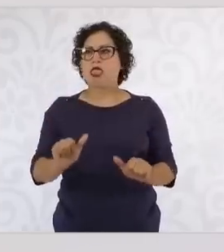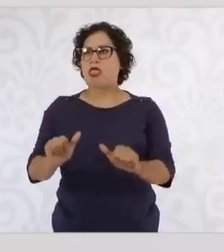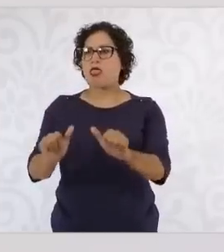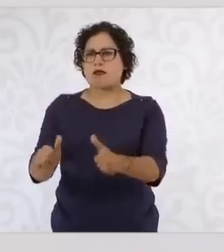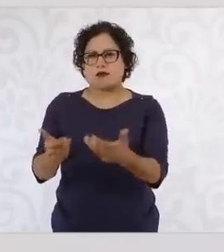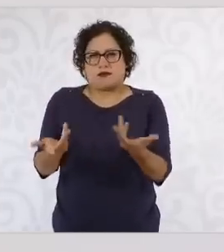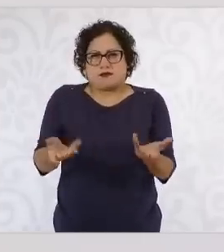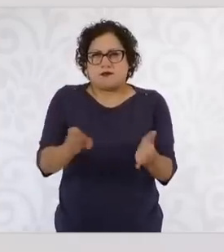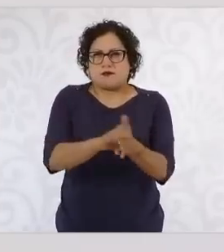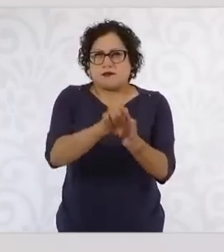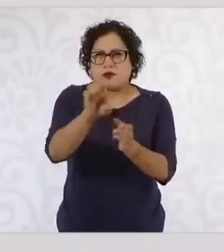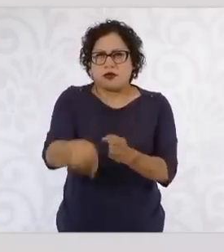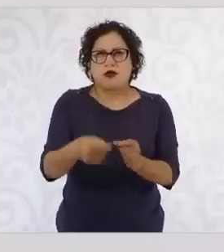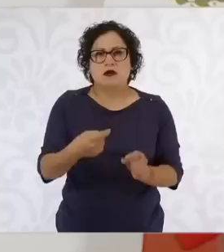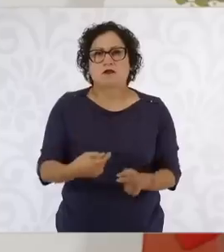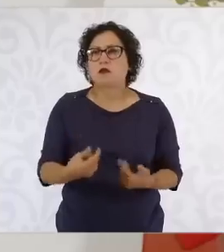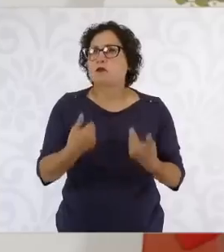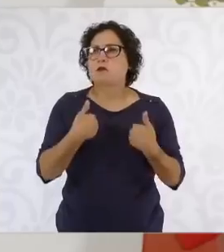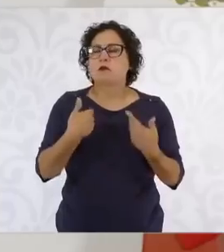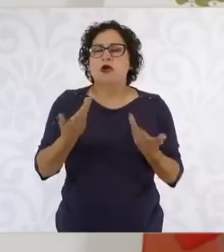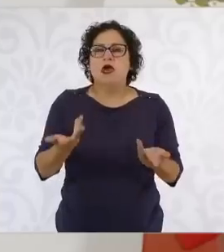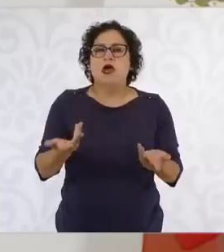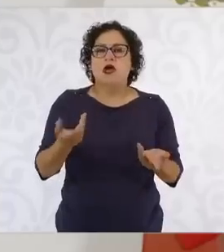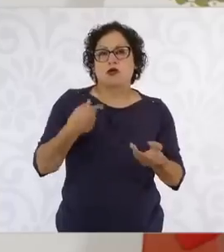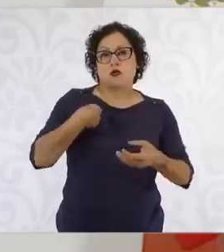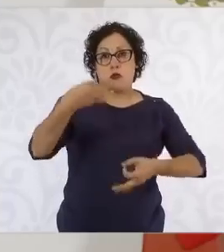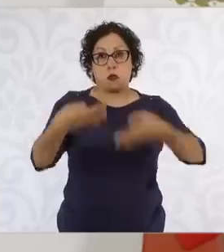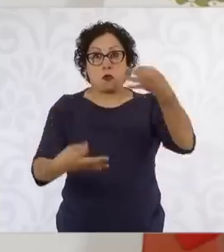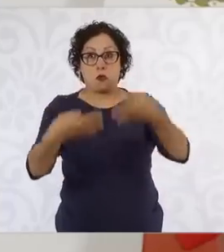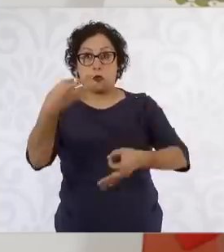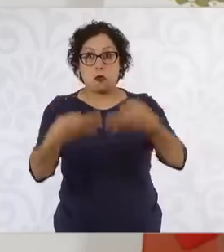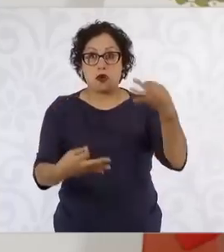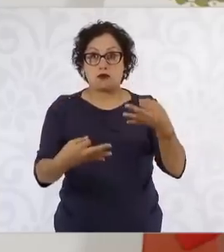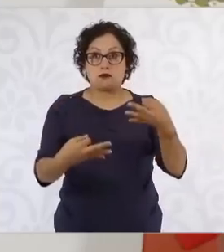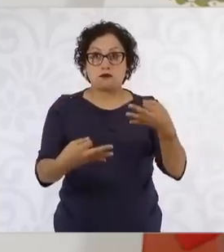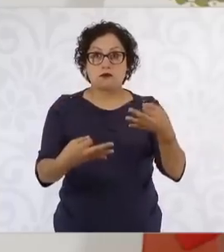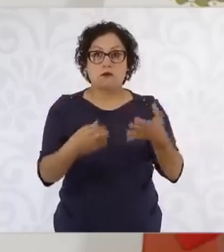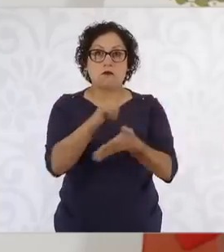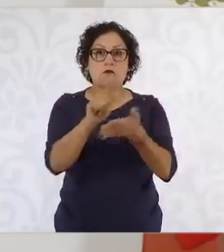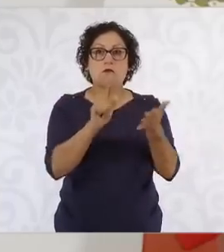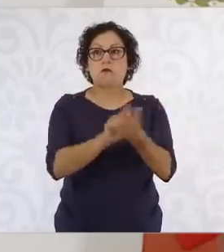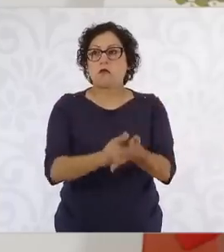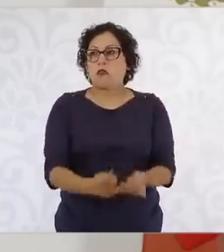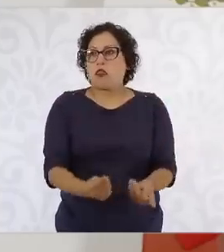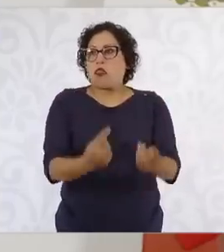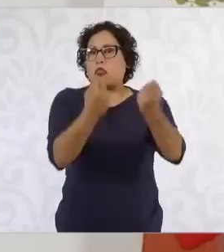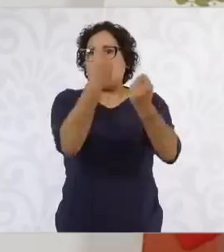que están fuera de la ley y que ahora la ley les pertenece que es parte de este ambiente